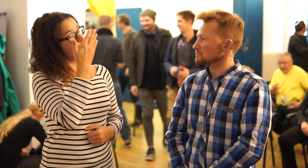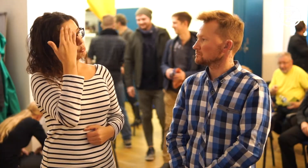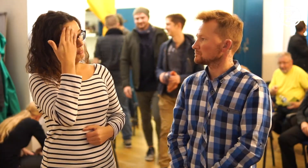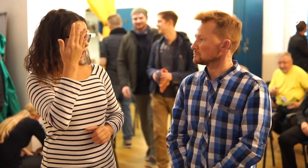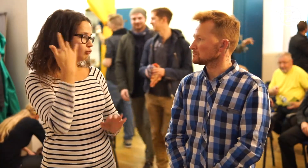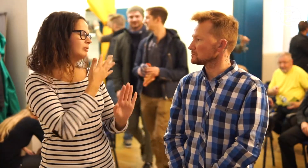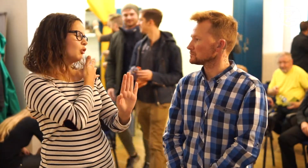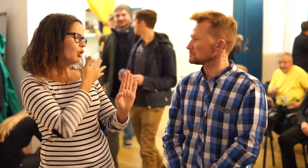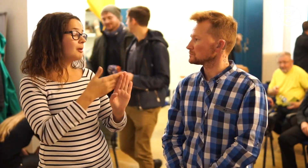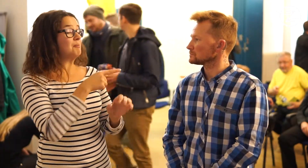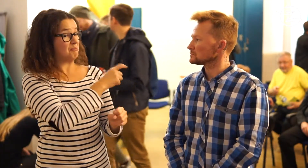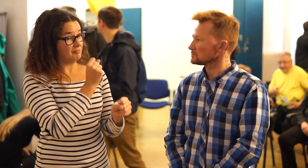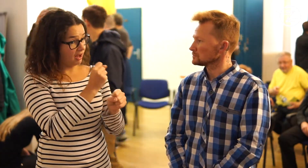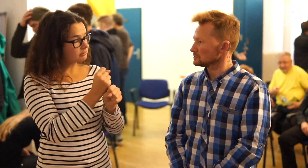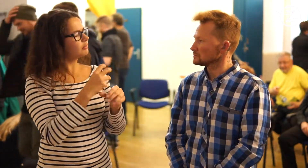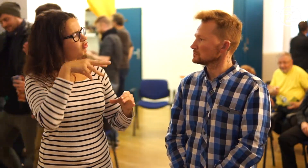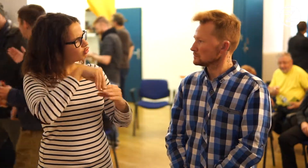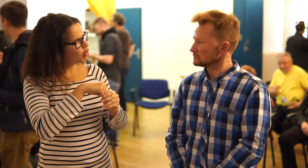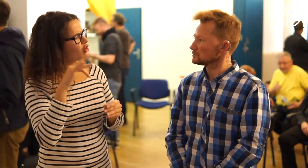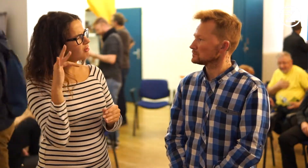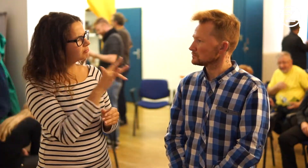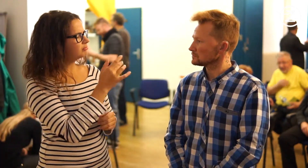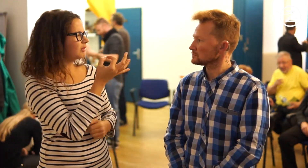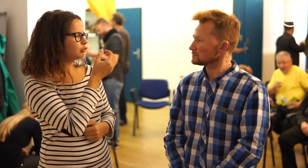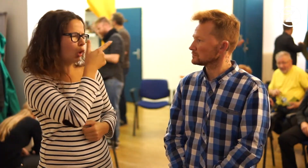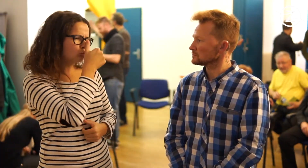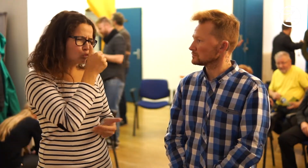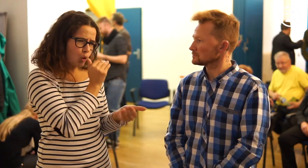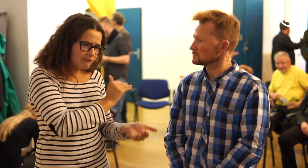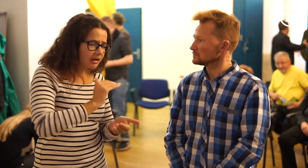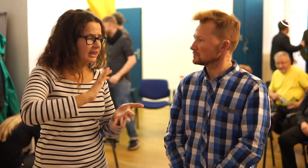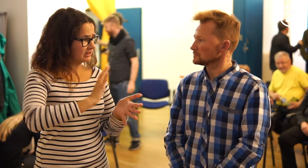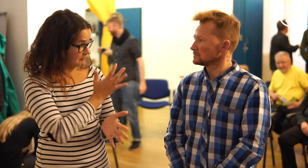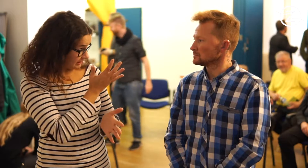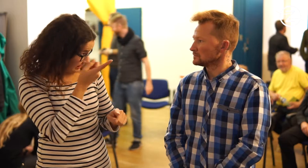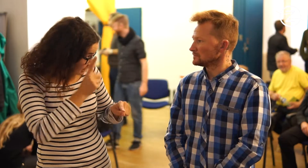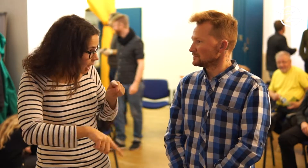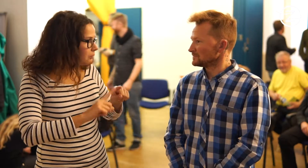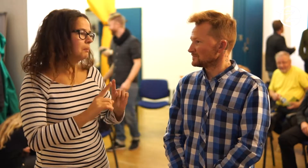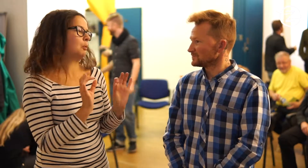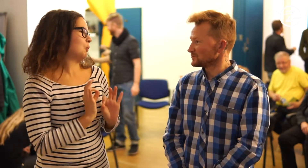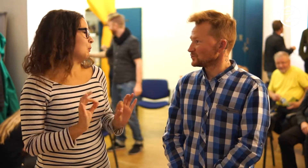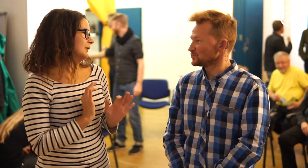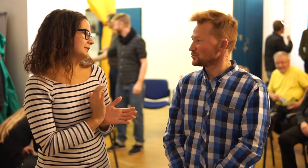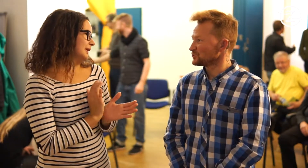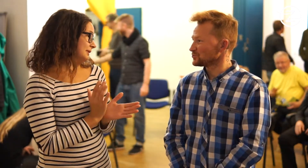Stalo se ti, že se k tobě v práci nechovali pěkně, nebo tě dokonce diskriminovali?